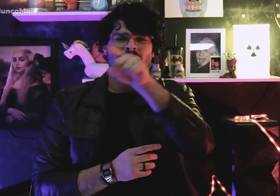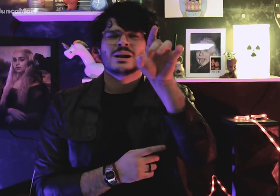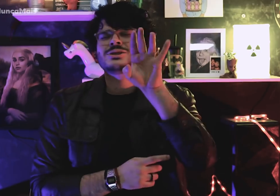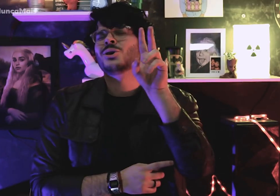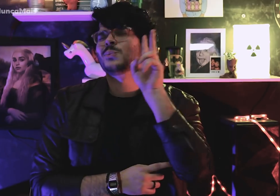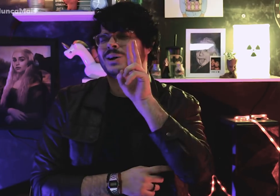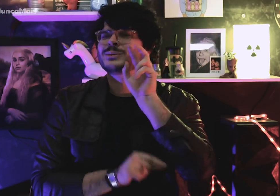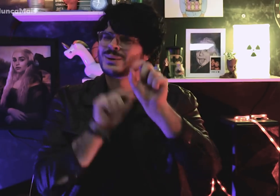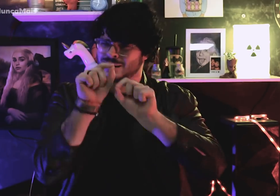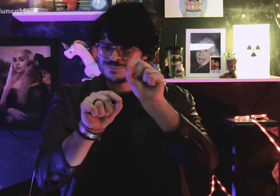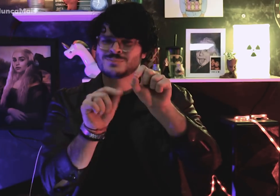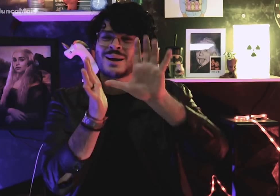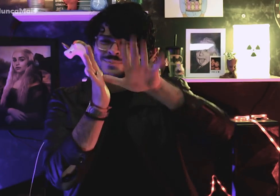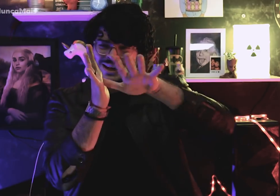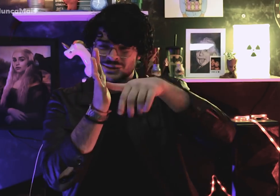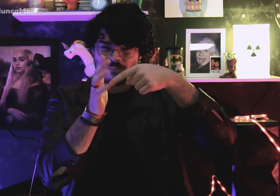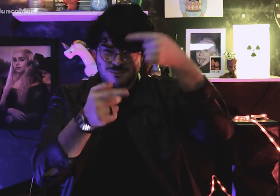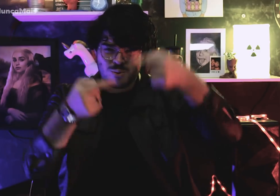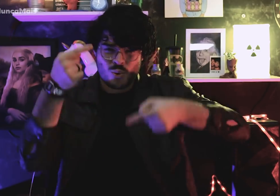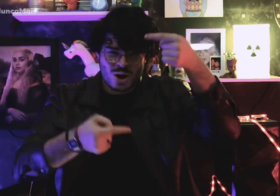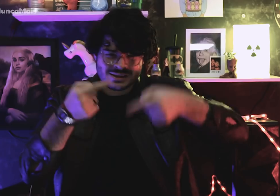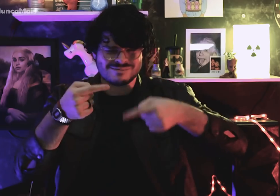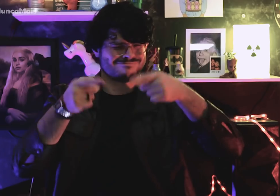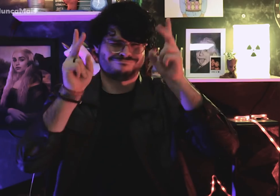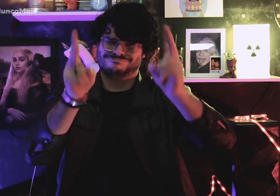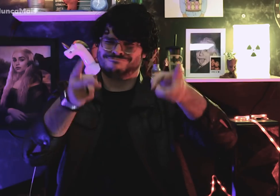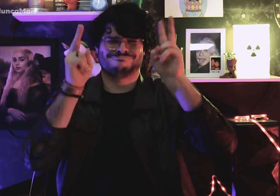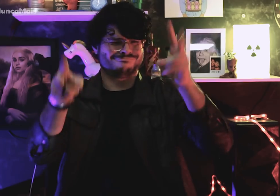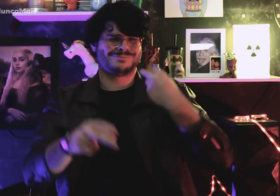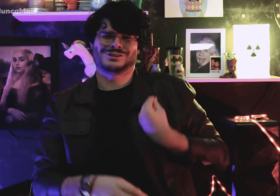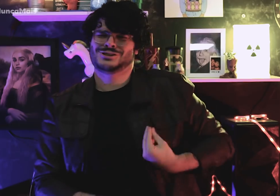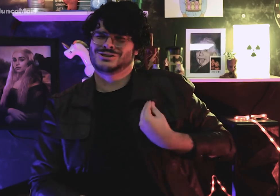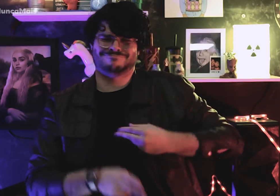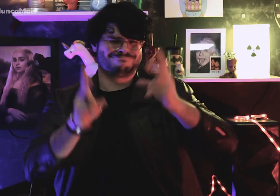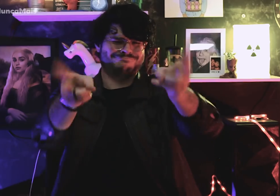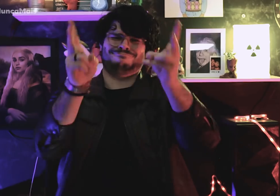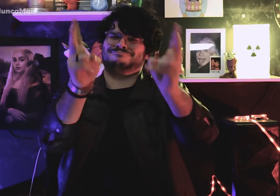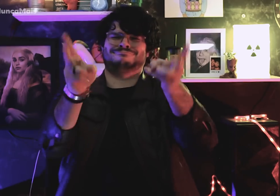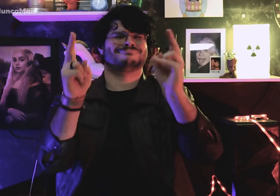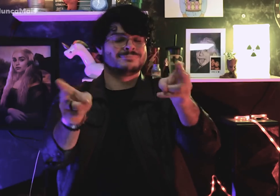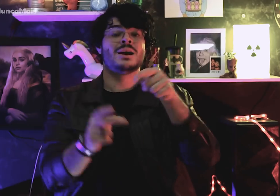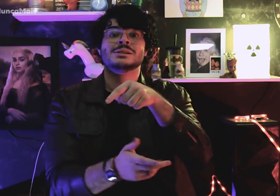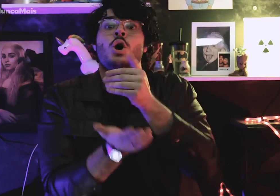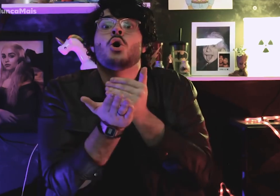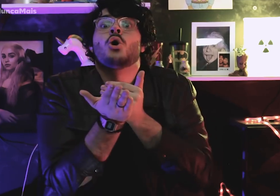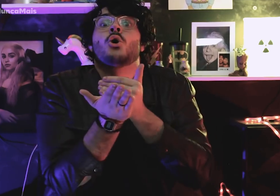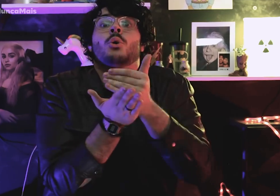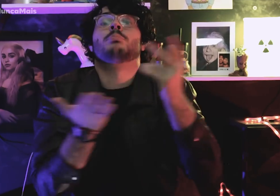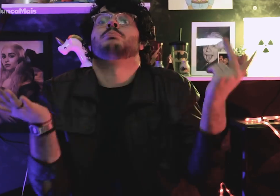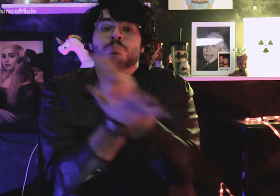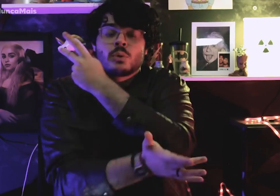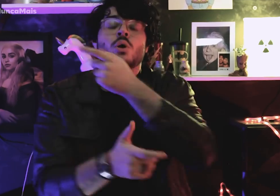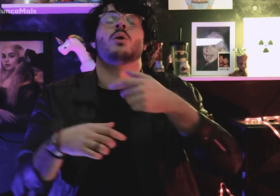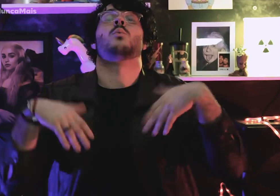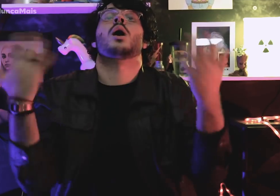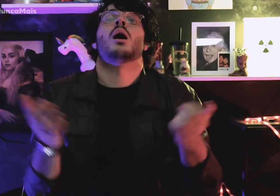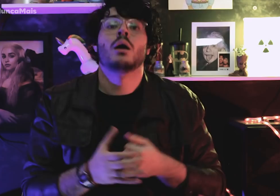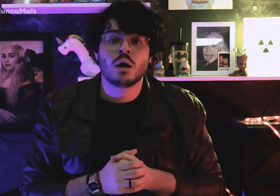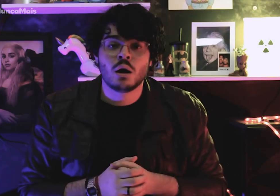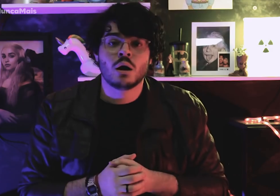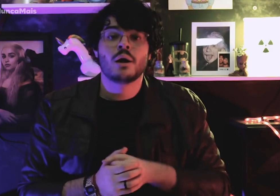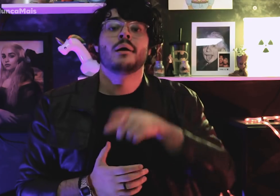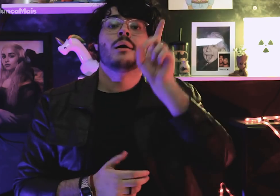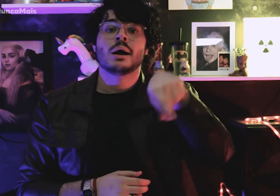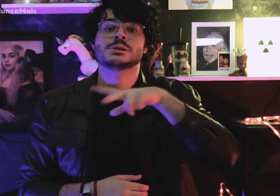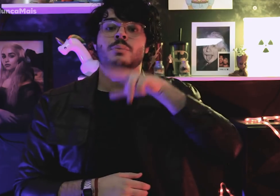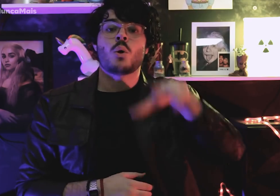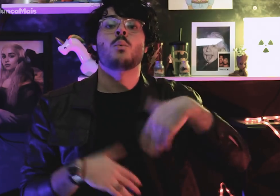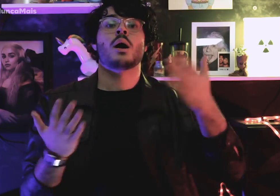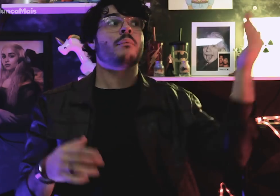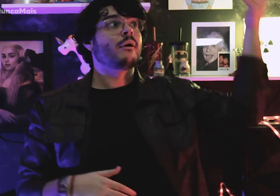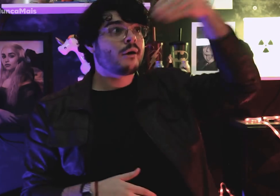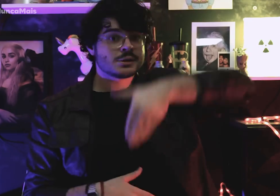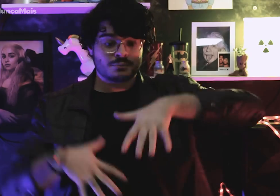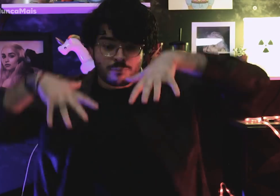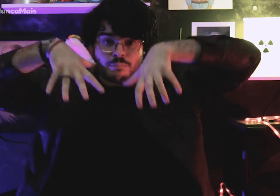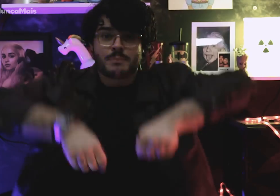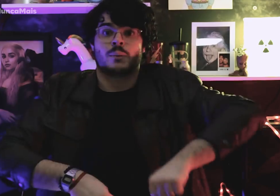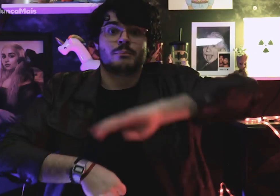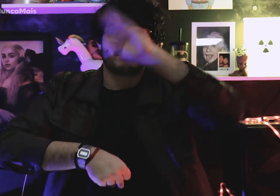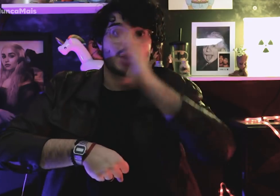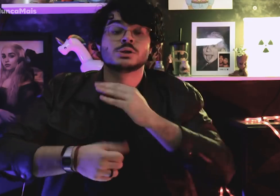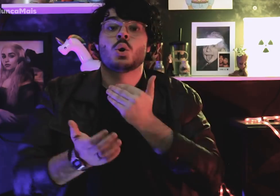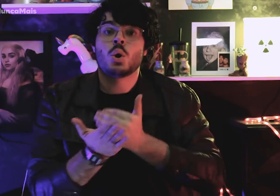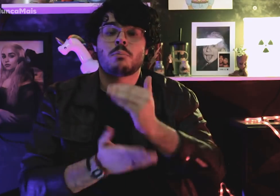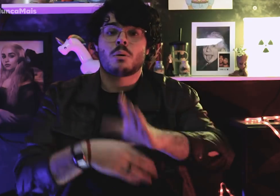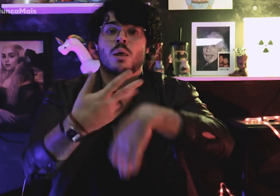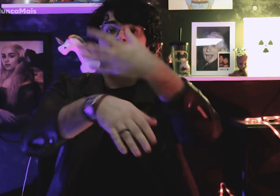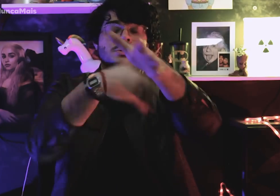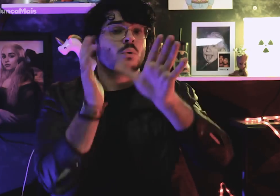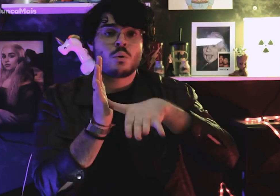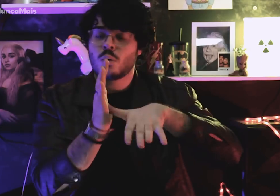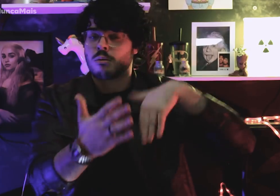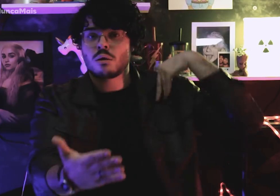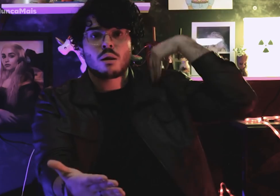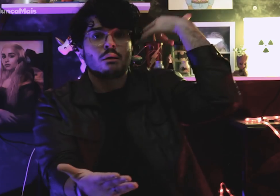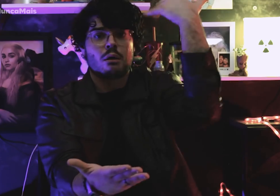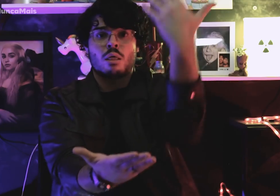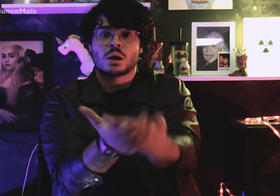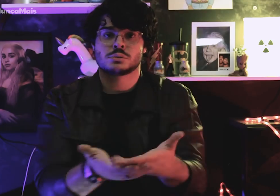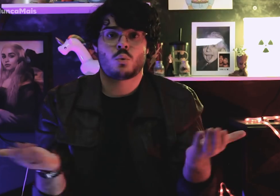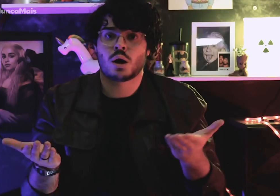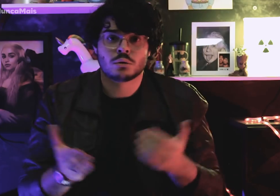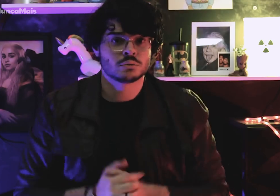Só para lembrar-se que a corrupção política existiu desde a colonização do Brasil!